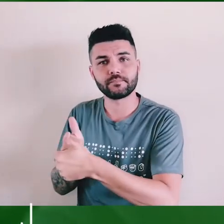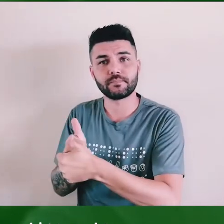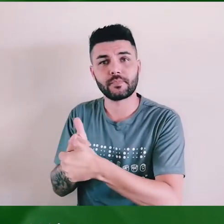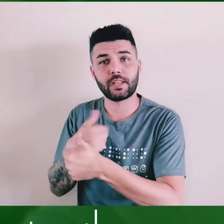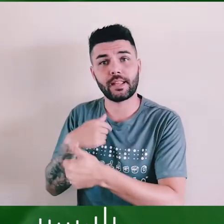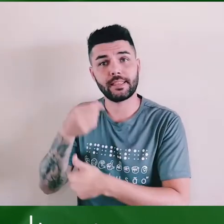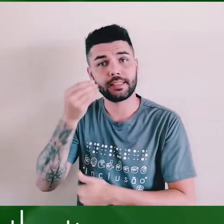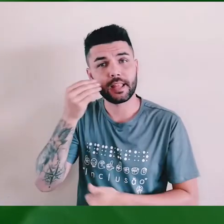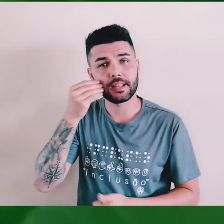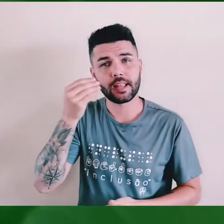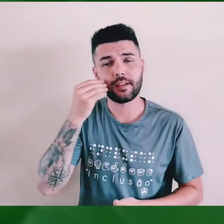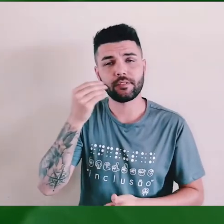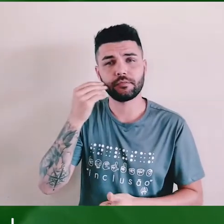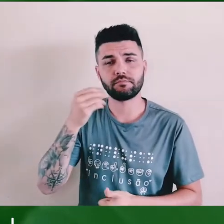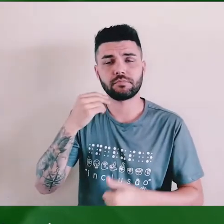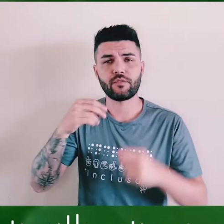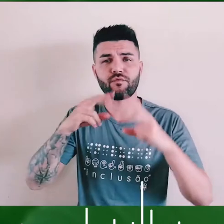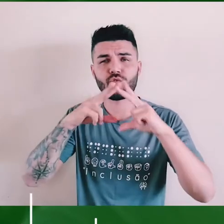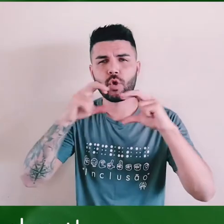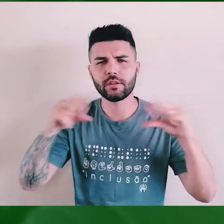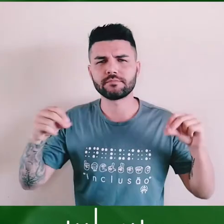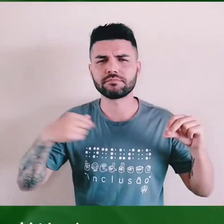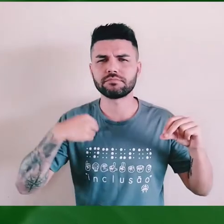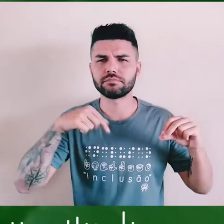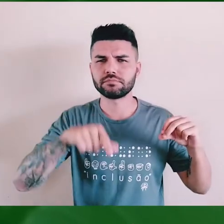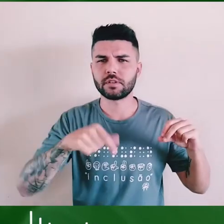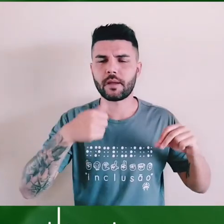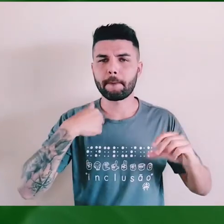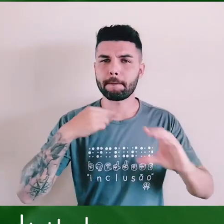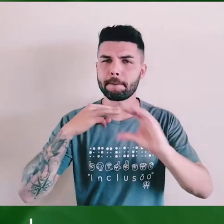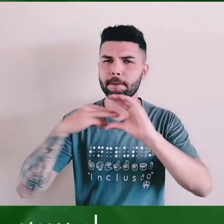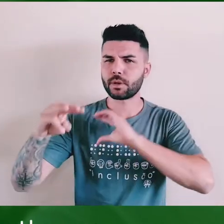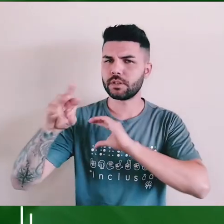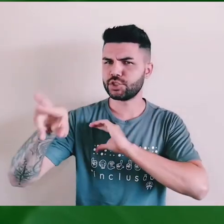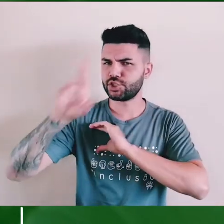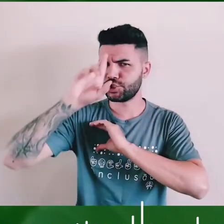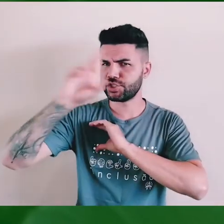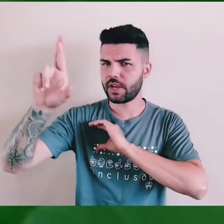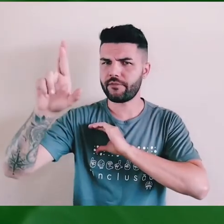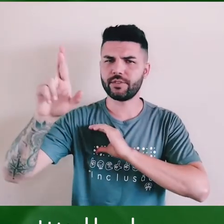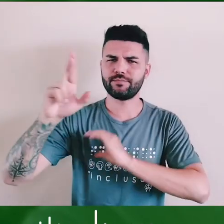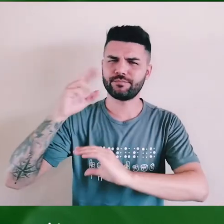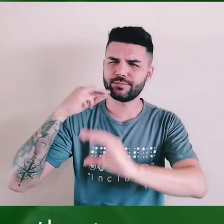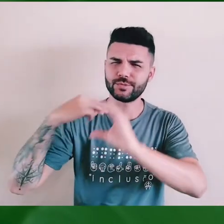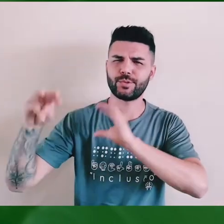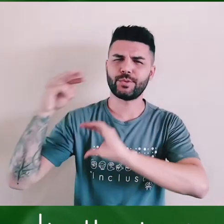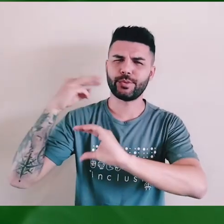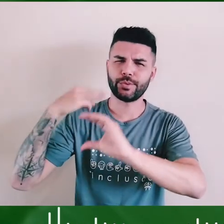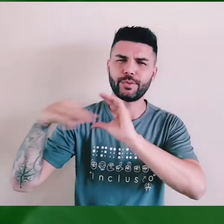em Santa Catarina, mandava e-mail para lá direto. E aí aconteceu a fatalidade do avião